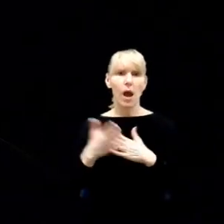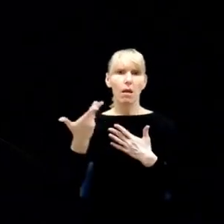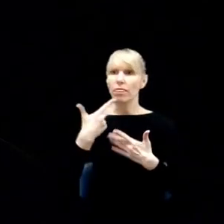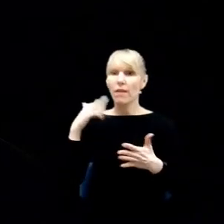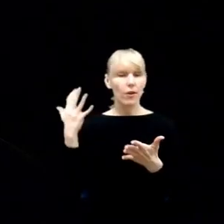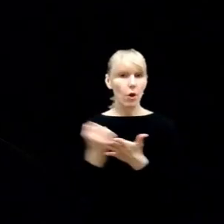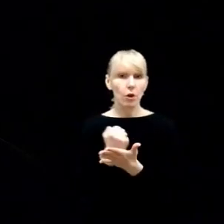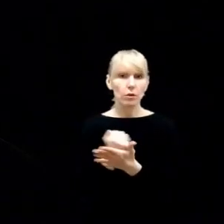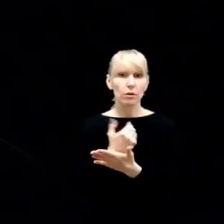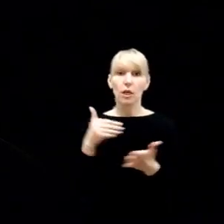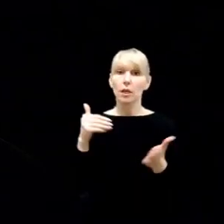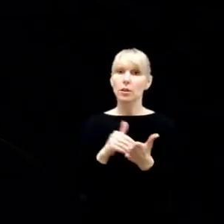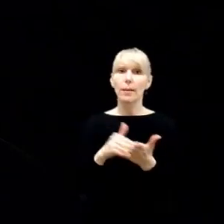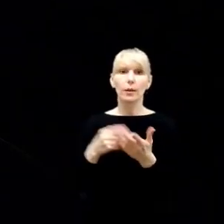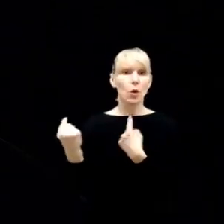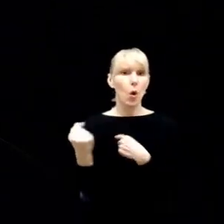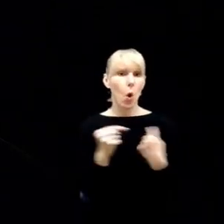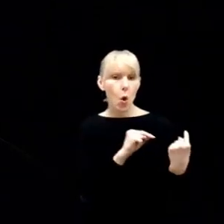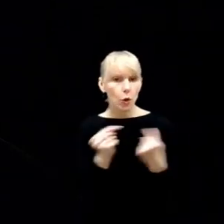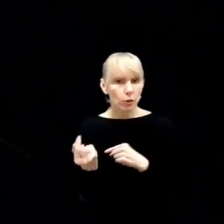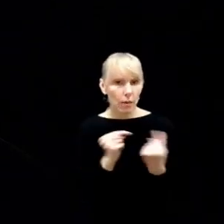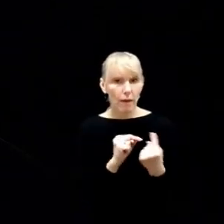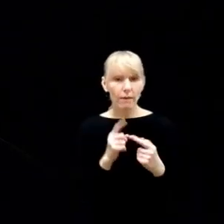I olbrzymi potencjał, który trzeba wspierać.